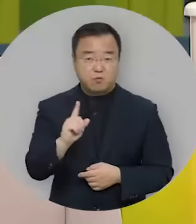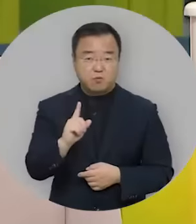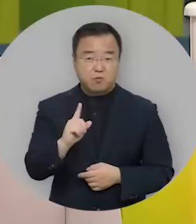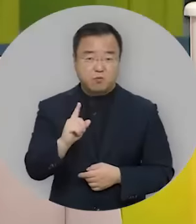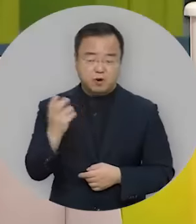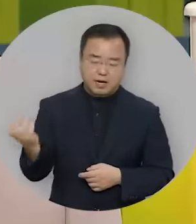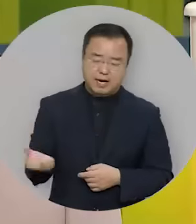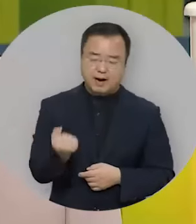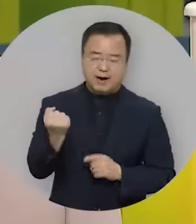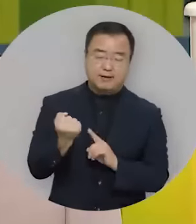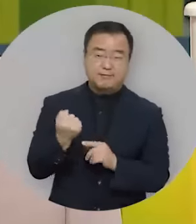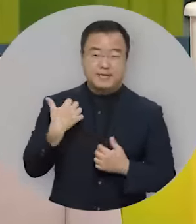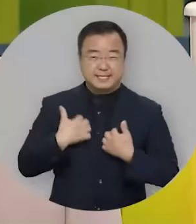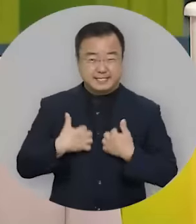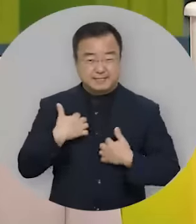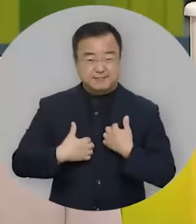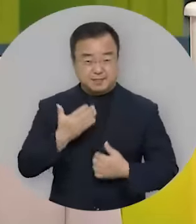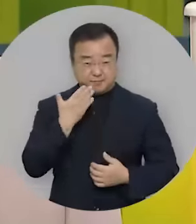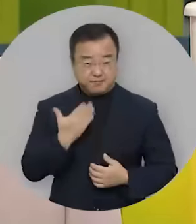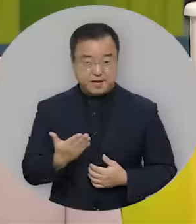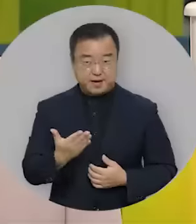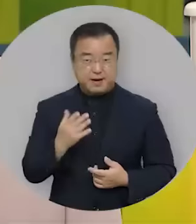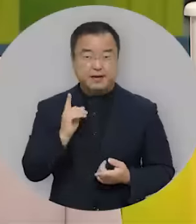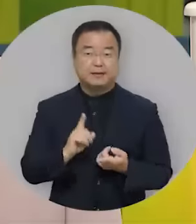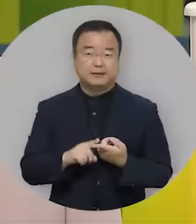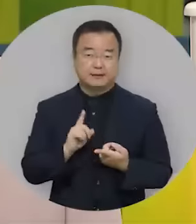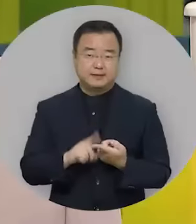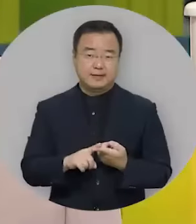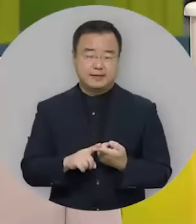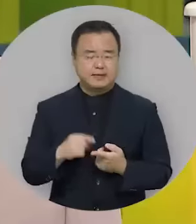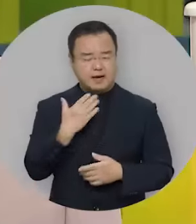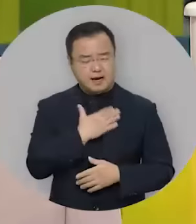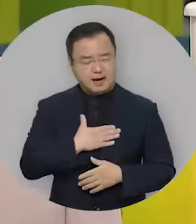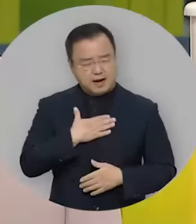어떤 걸 가졌을 때 기뻐하는지 그 아이의 감정을